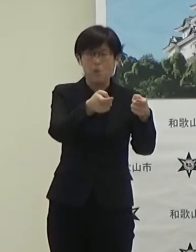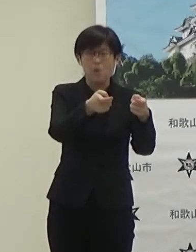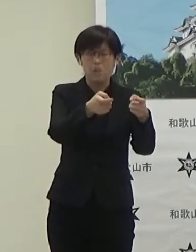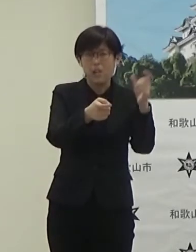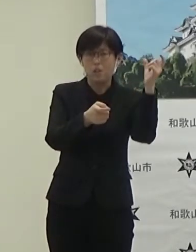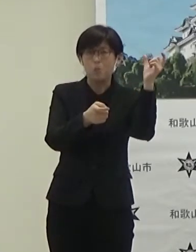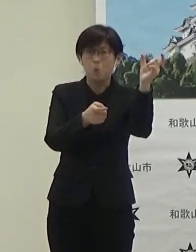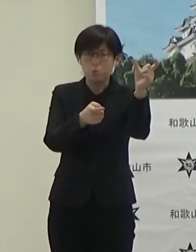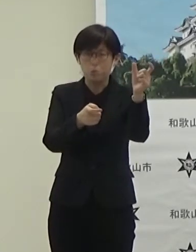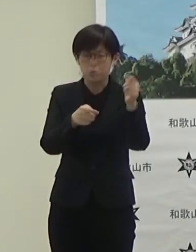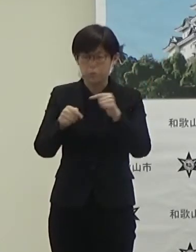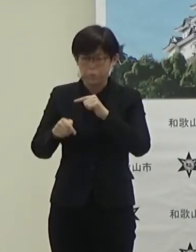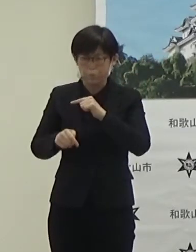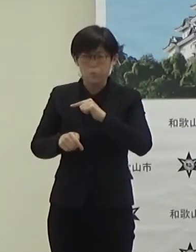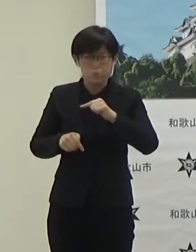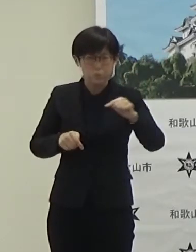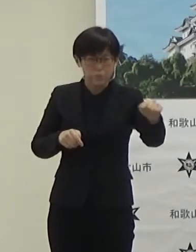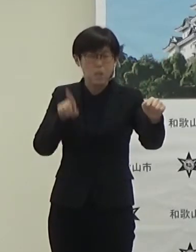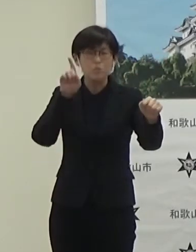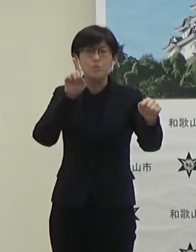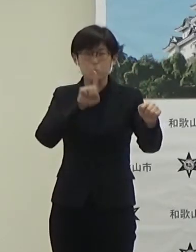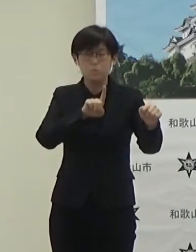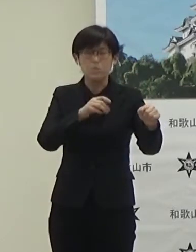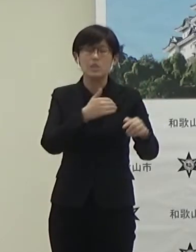がすべてこうした自動車専用道路 でいける